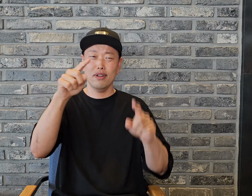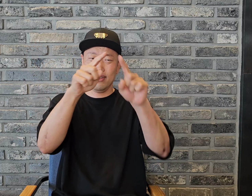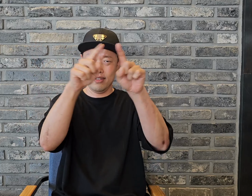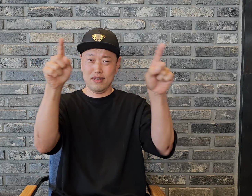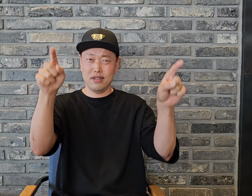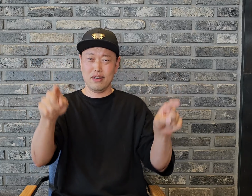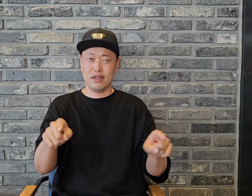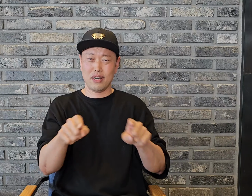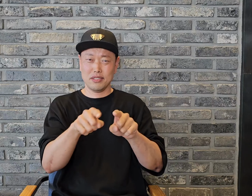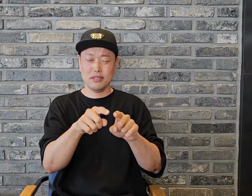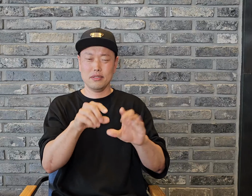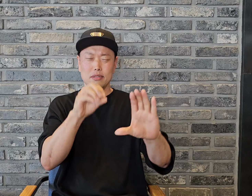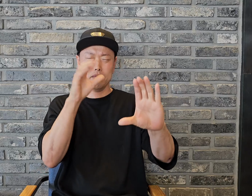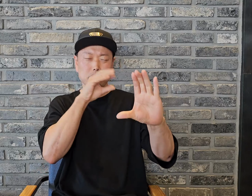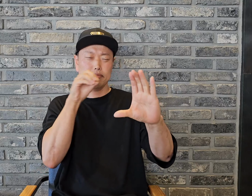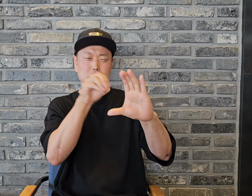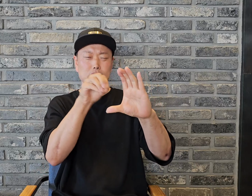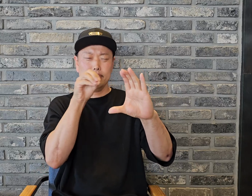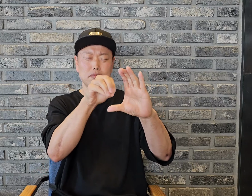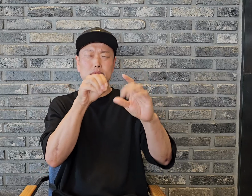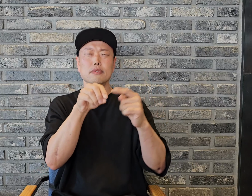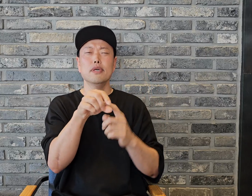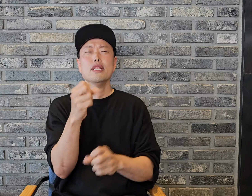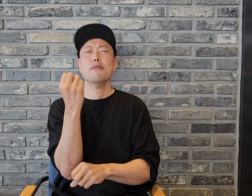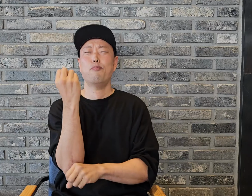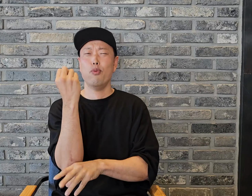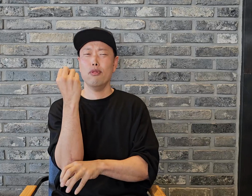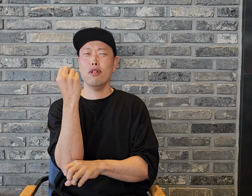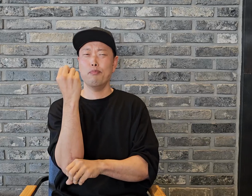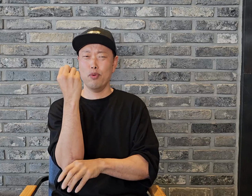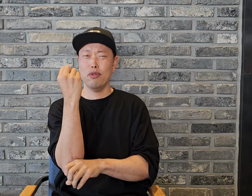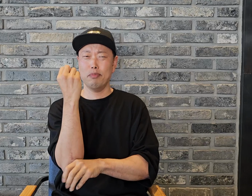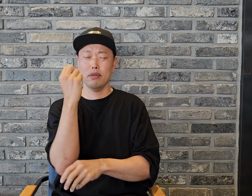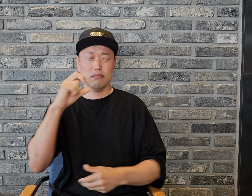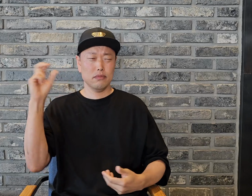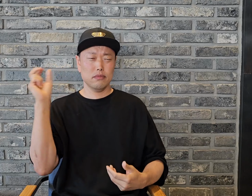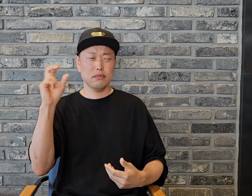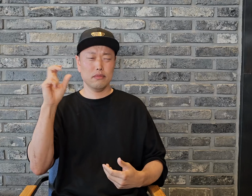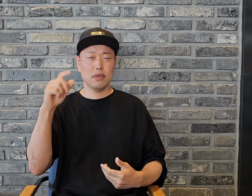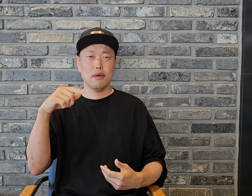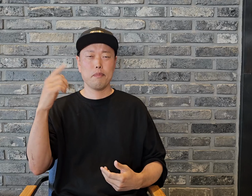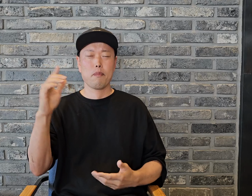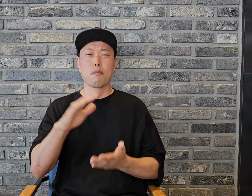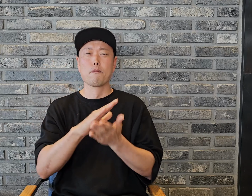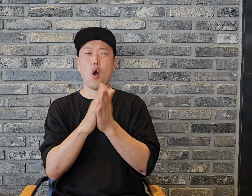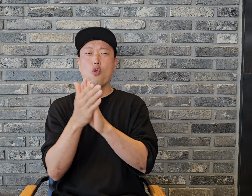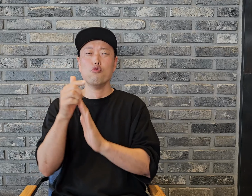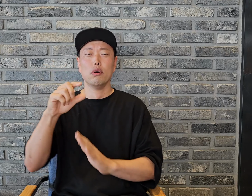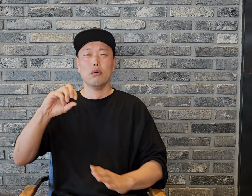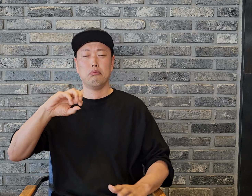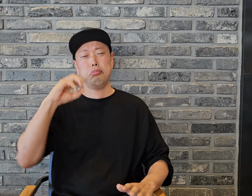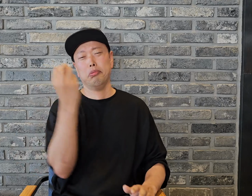Die Grundhaltung besteht darin, es in die Schlagzone zu werfen. Der nächste Schritt ist ein brechender Ball.